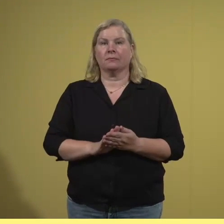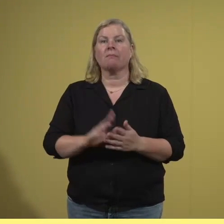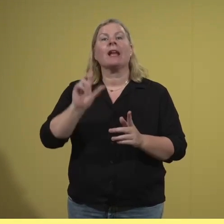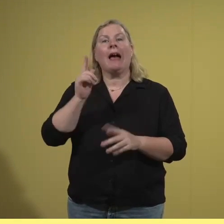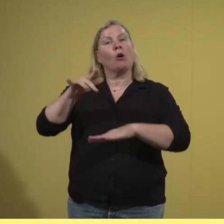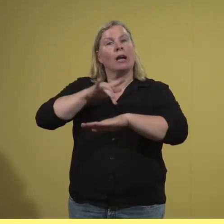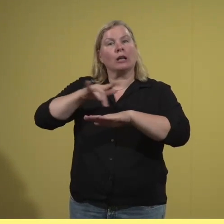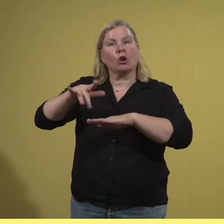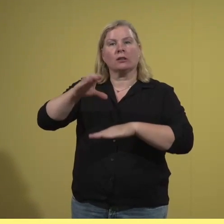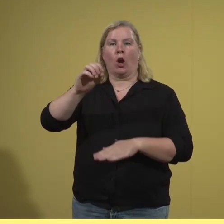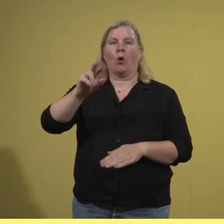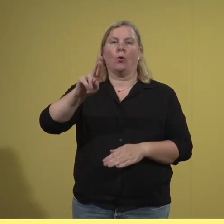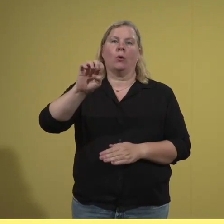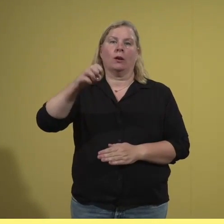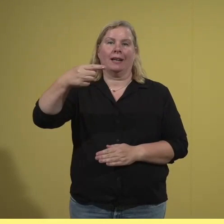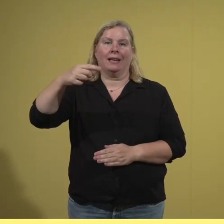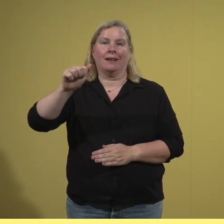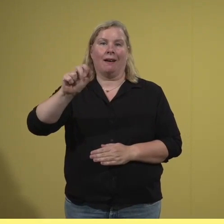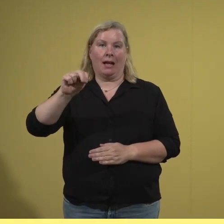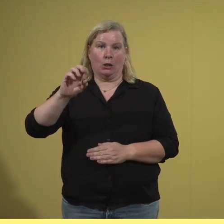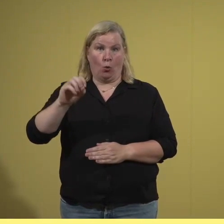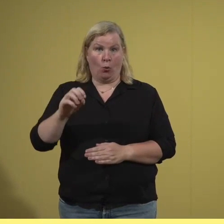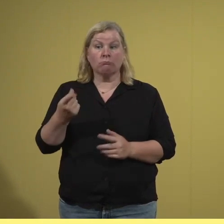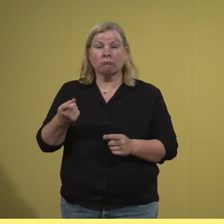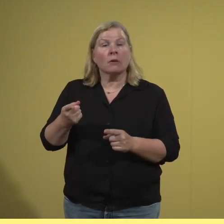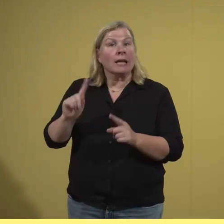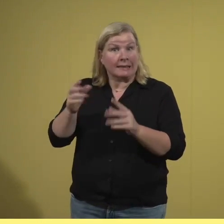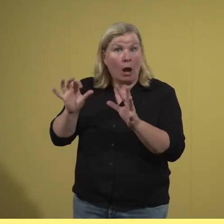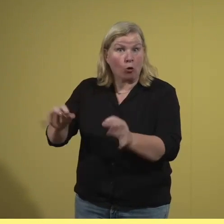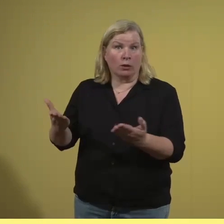Aber ich habe auch etwas getrockneten Oregano. Auch der hat seine Daseinsberechtigung.